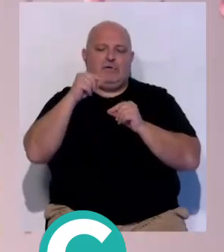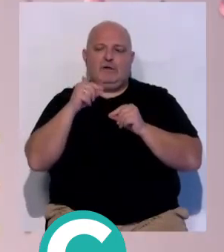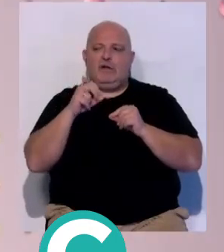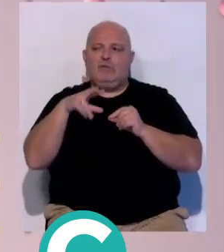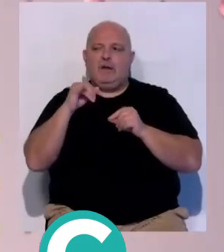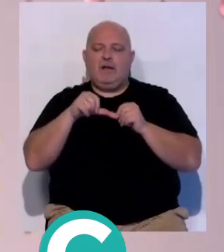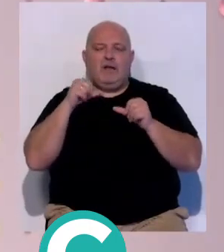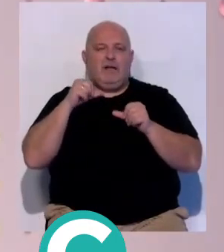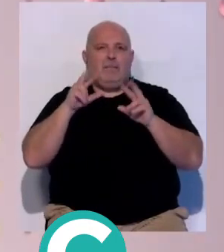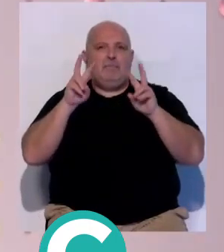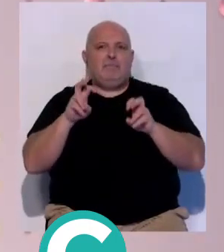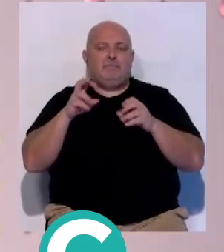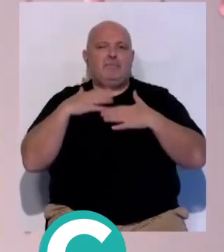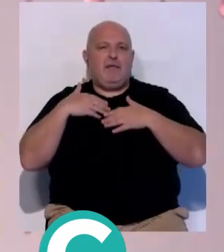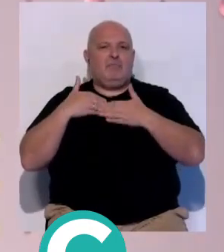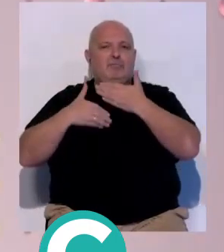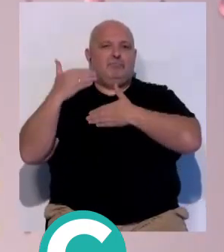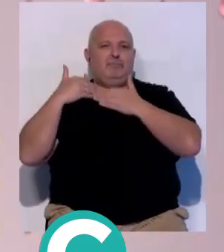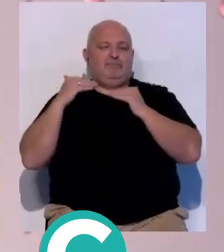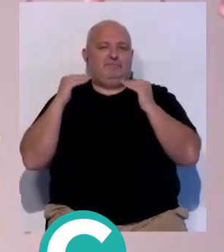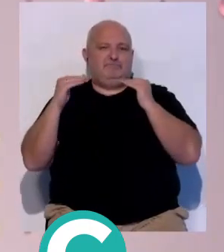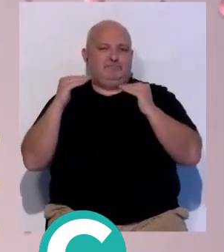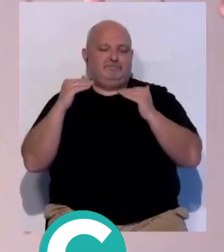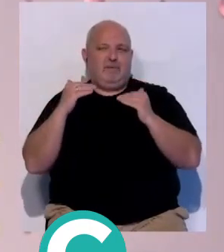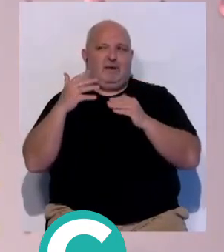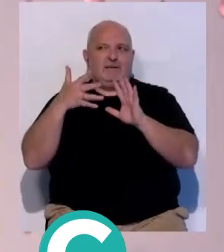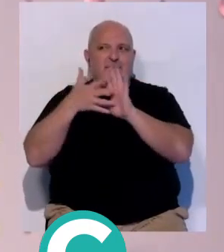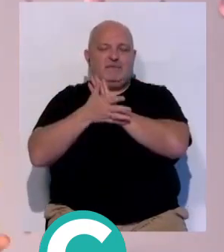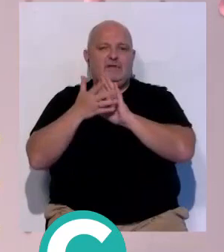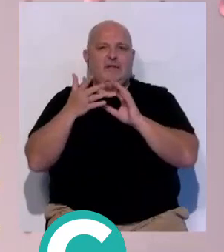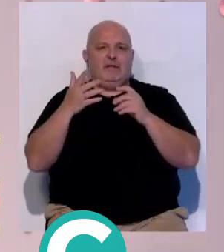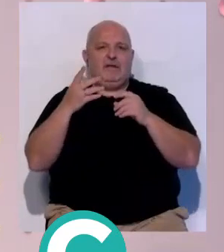cierto por ejemplo que para nuestra generación Sí que significó ese enfrentamiento que mantuvieron